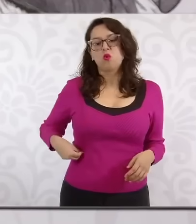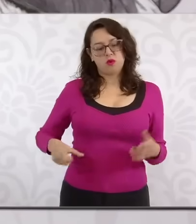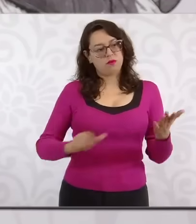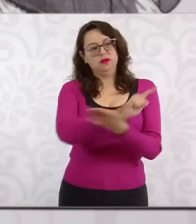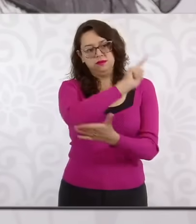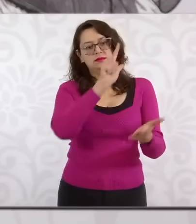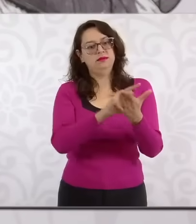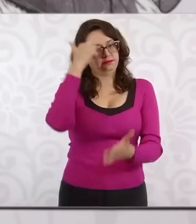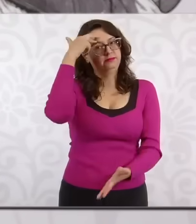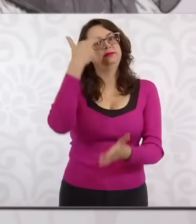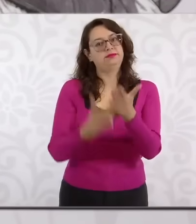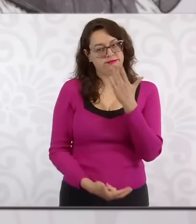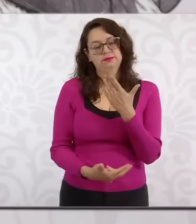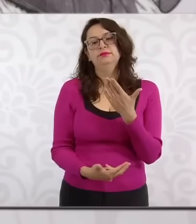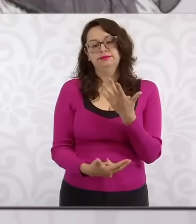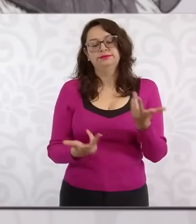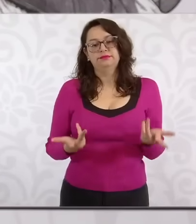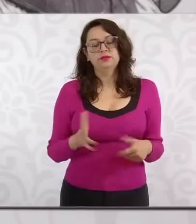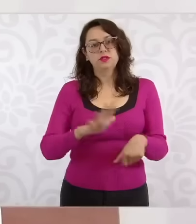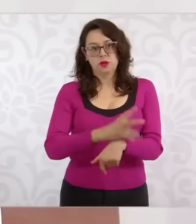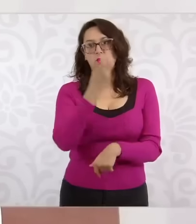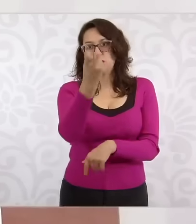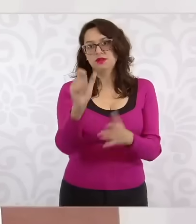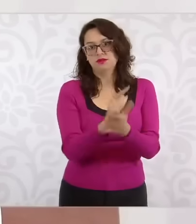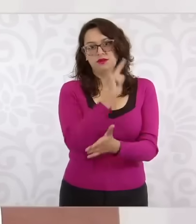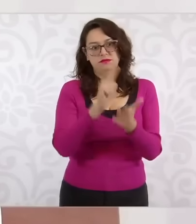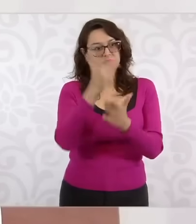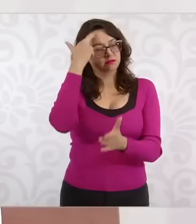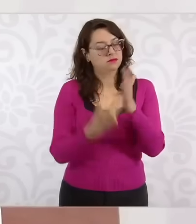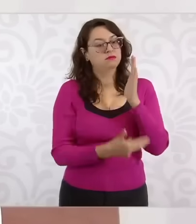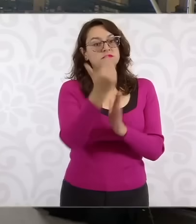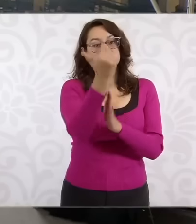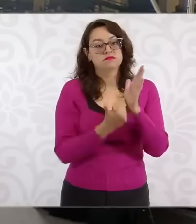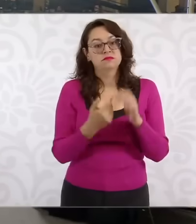delitos. Si no, pues no estarían disminuyendo los delitos. Pero también sobornan a los delincuentes.